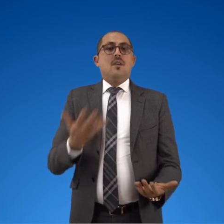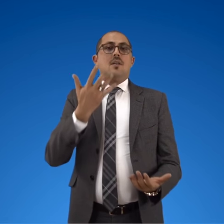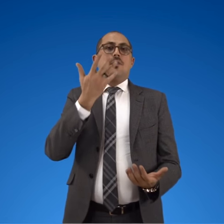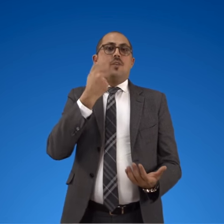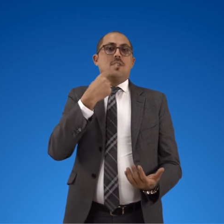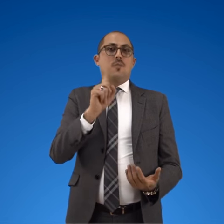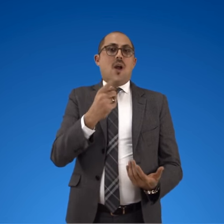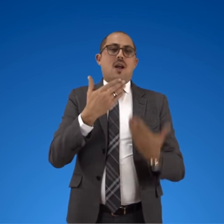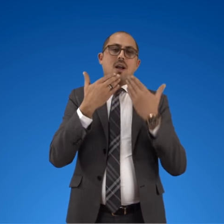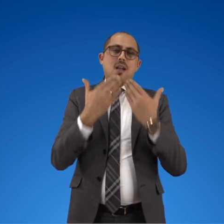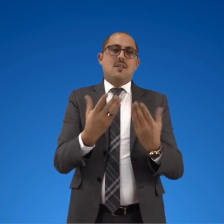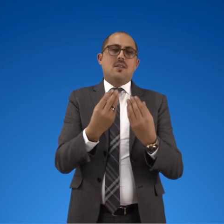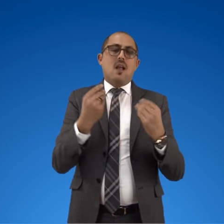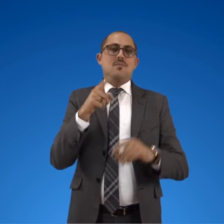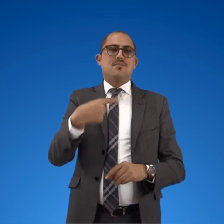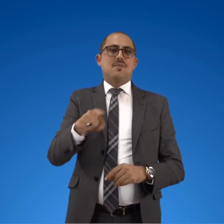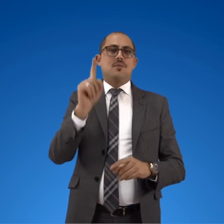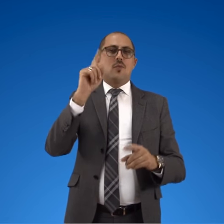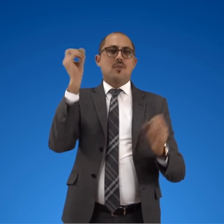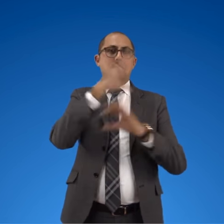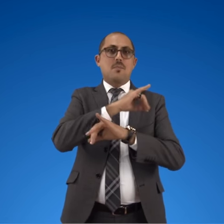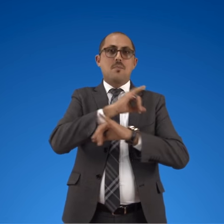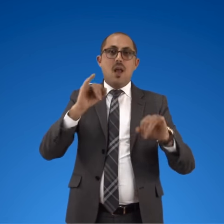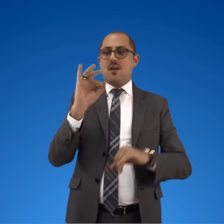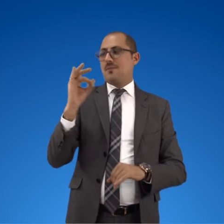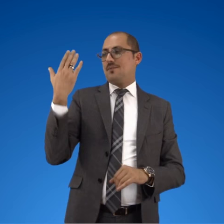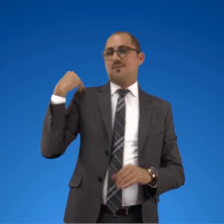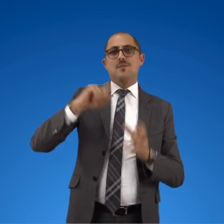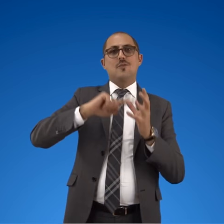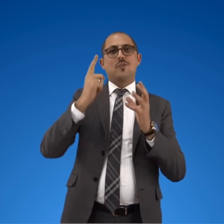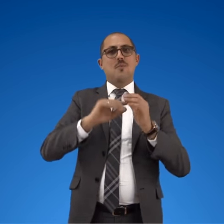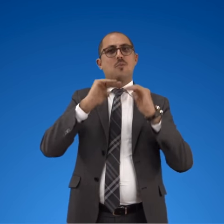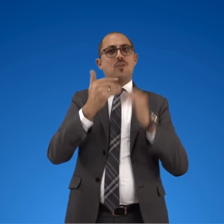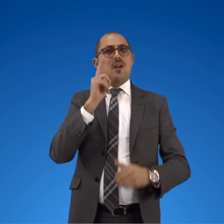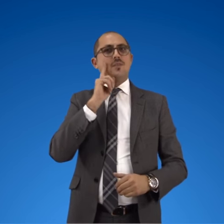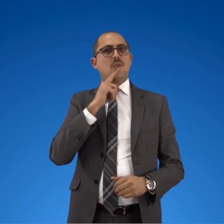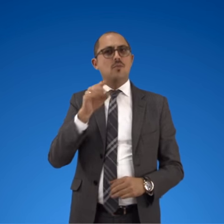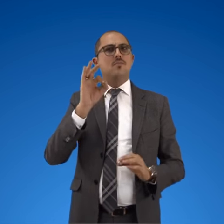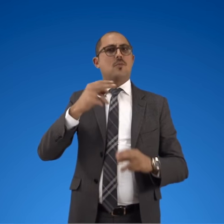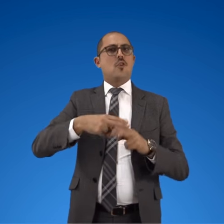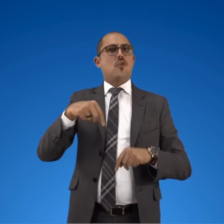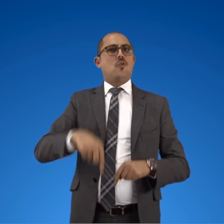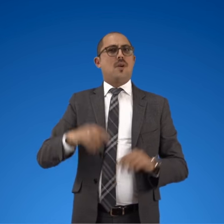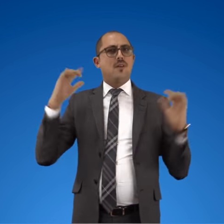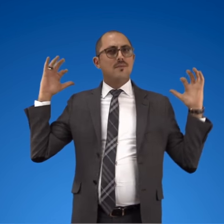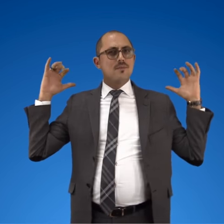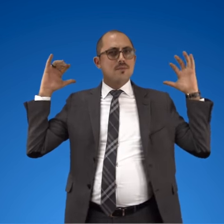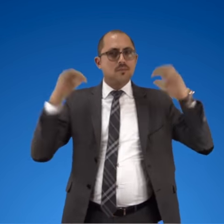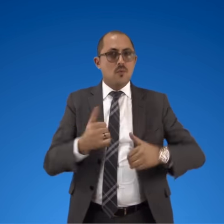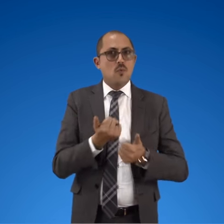Ora volevo dire grazie a tutti e non dimentico mai la bellissima Giornata Mondiale dei Sordi a Roma